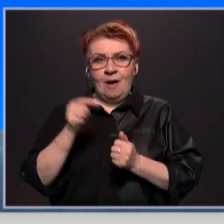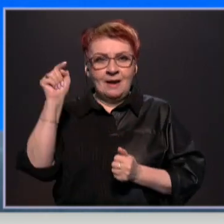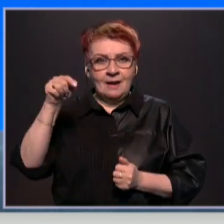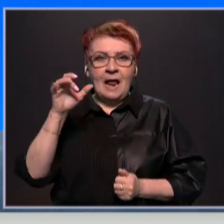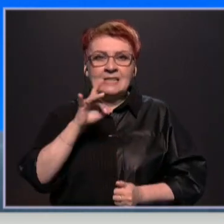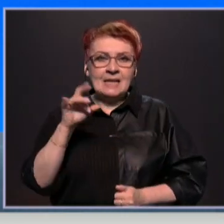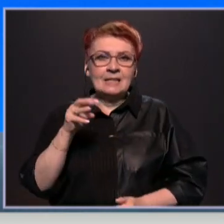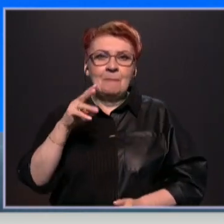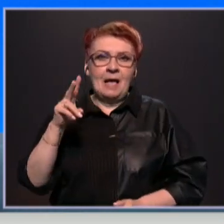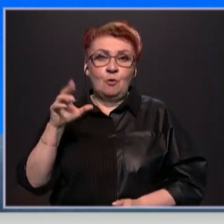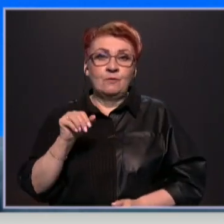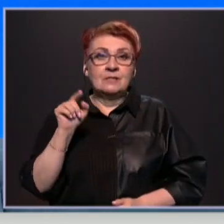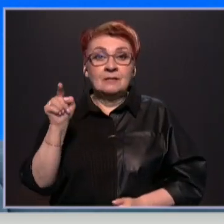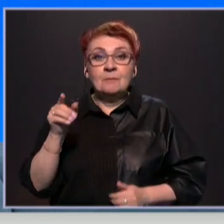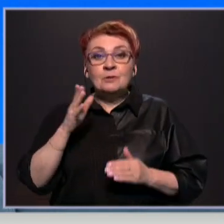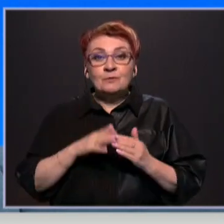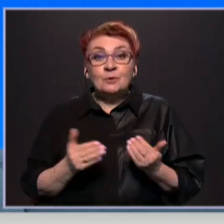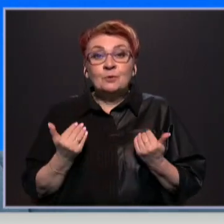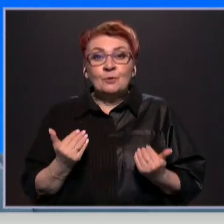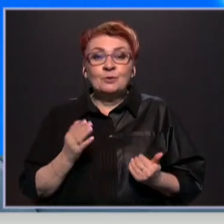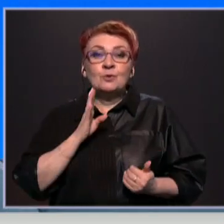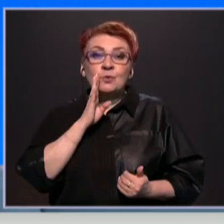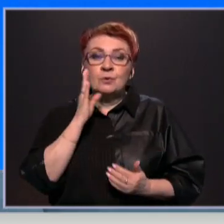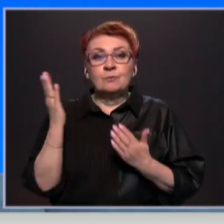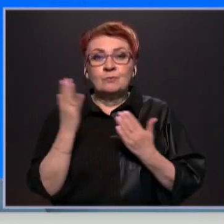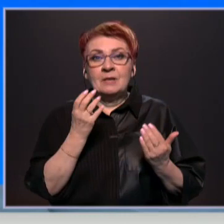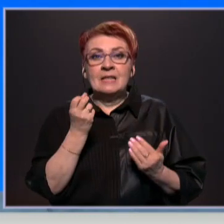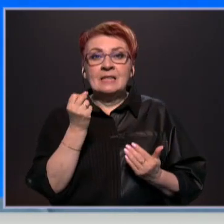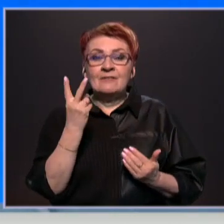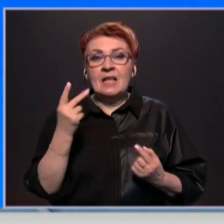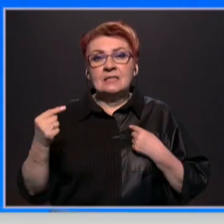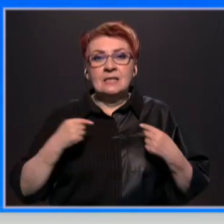Михайловская там только что завершилась утреннее чтением 12 страстных евангелий